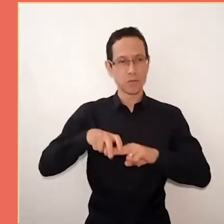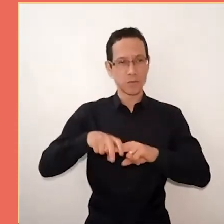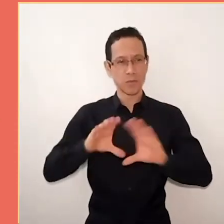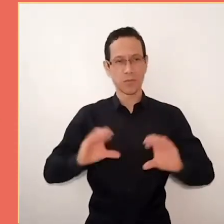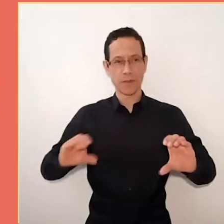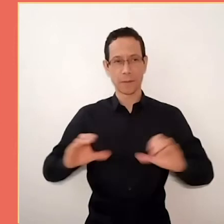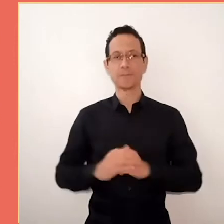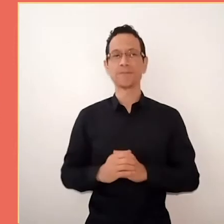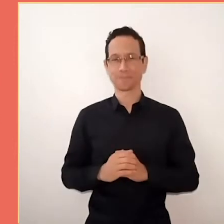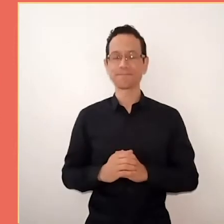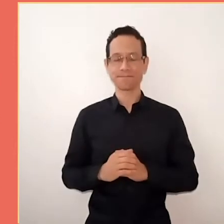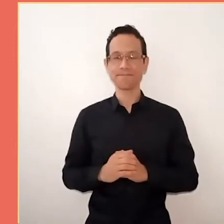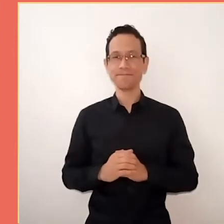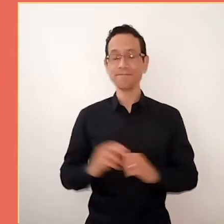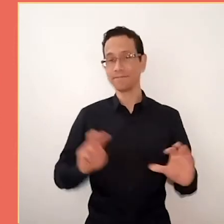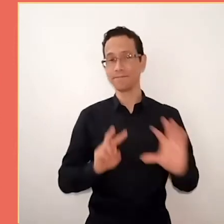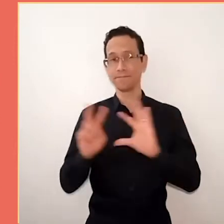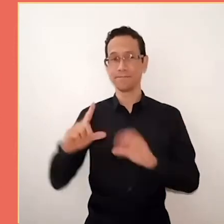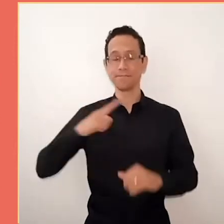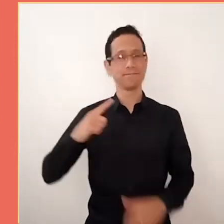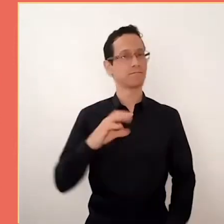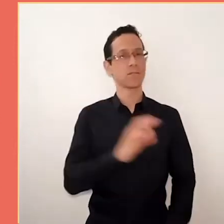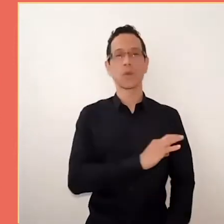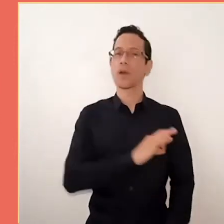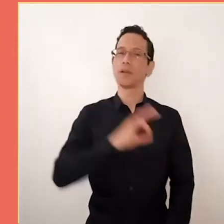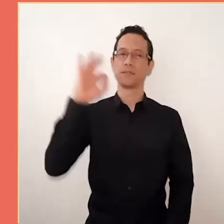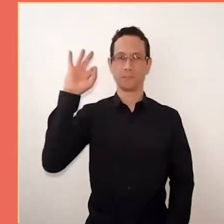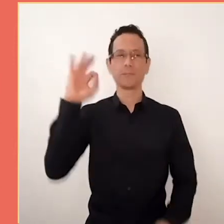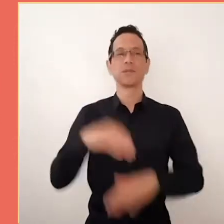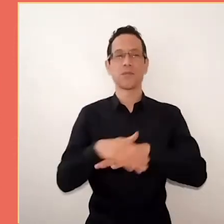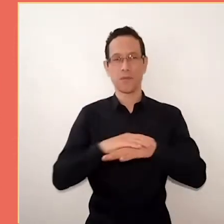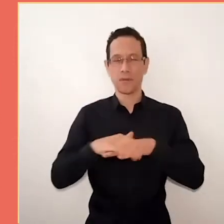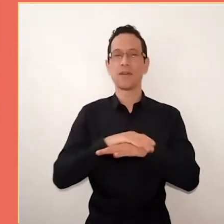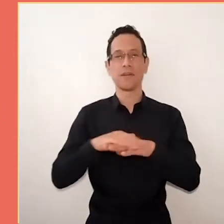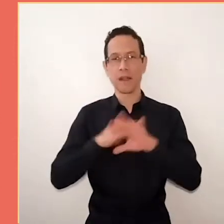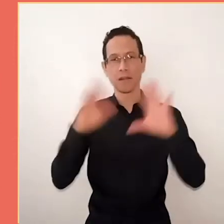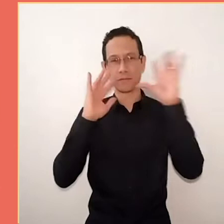Bom, essa semana tivemos ótimas conversas e reflexões na companhia de vocês,